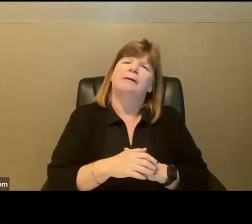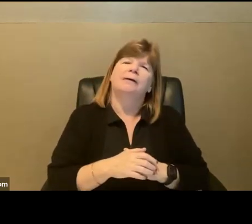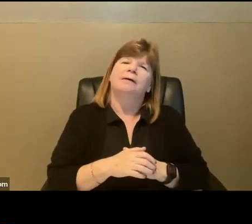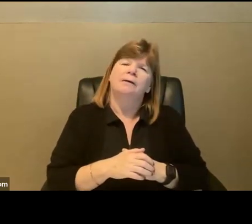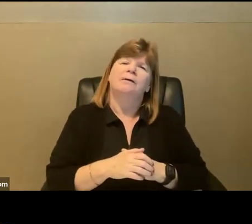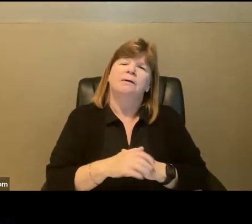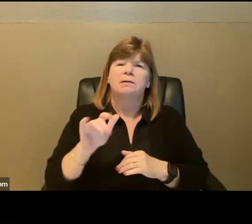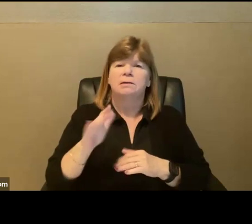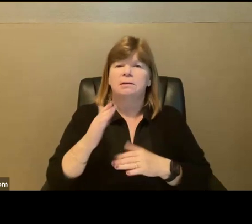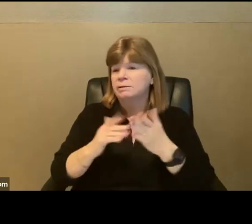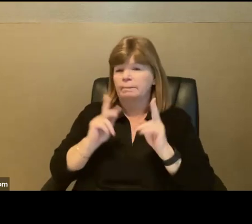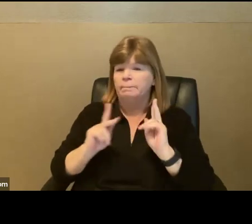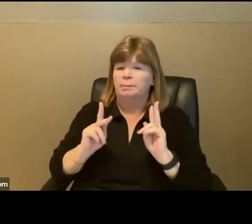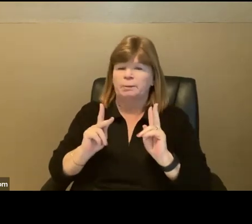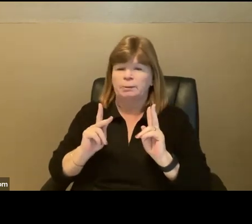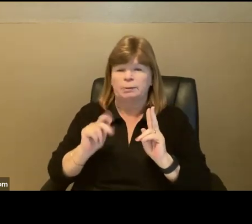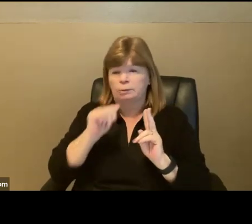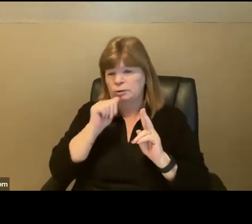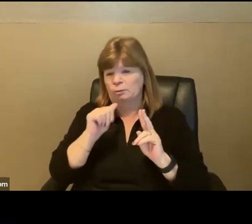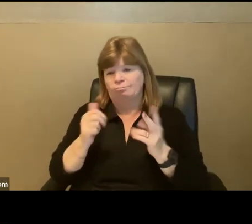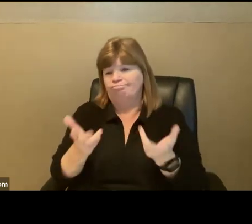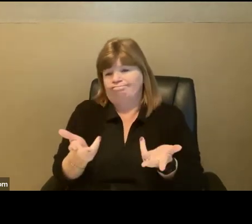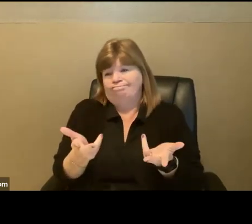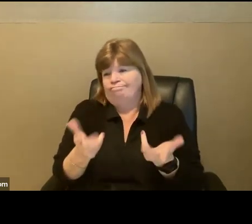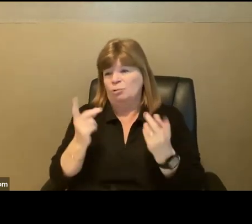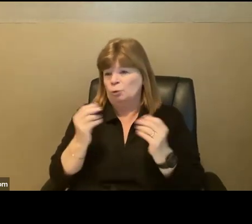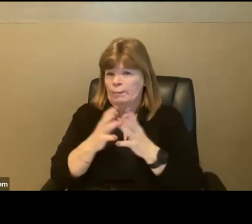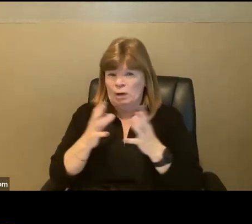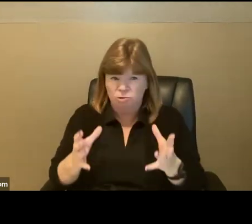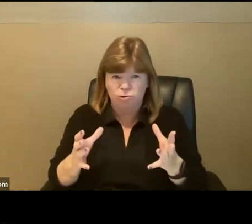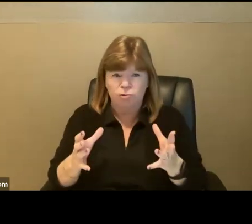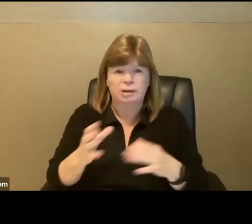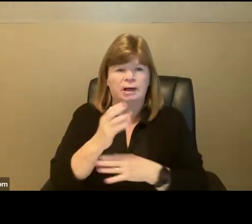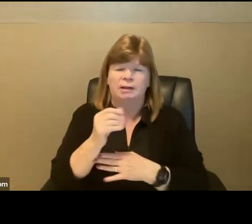Algunas personas realmente no hacen mucho con eso, y no tienen lesiones por presión.